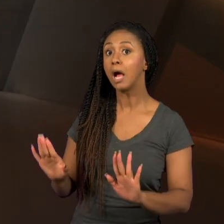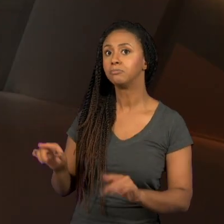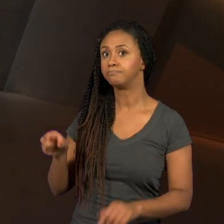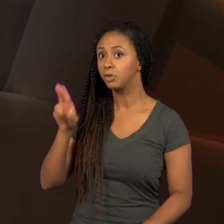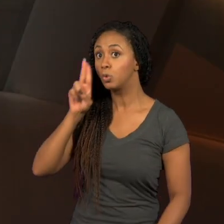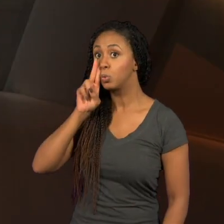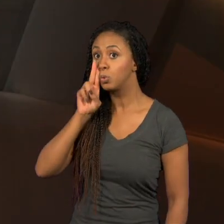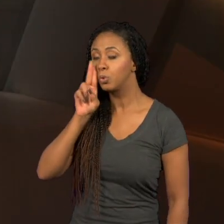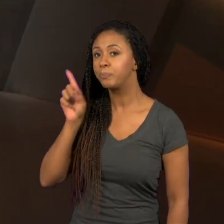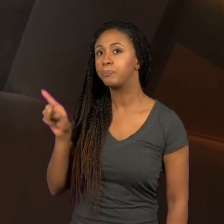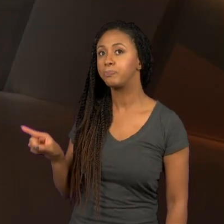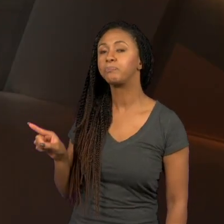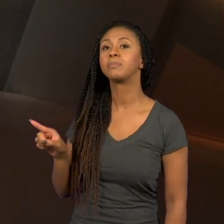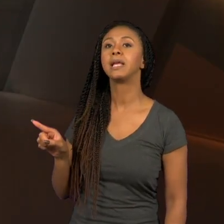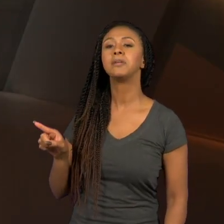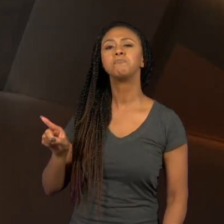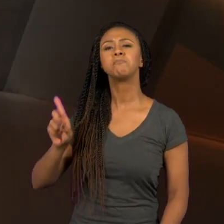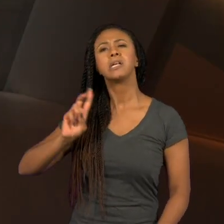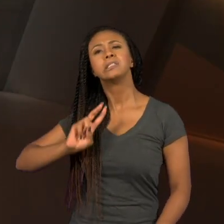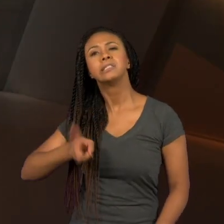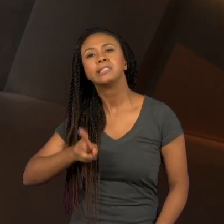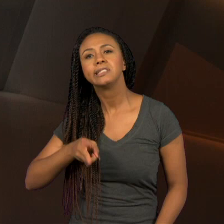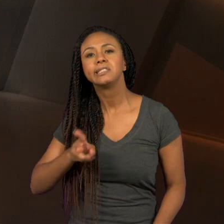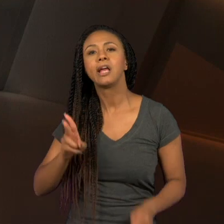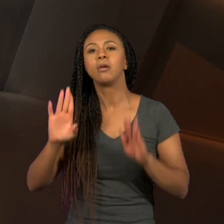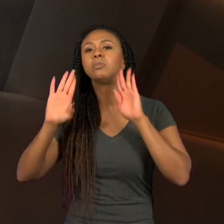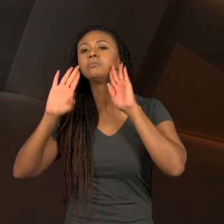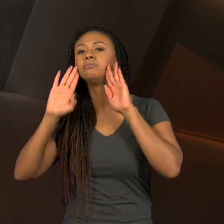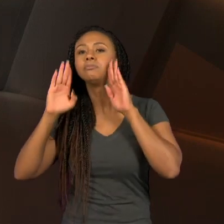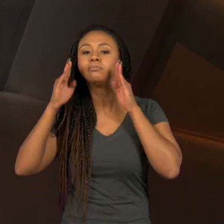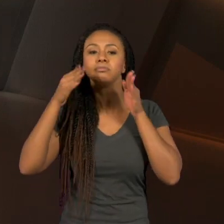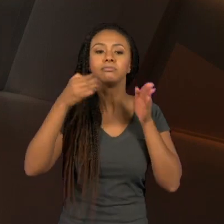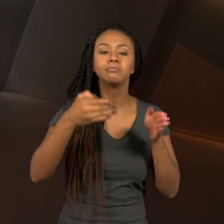DEIXOU DE SE VOLTAR PRAS QUESTÕES DO NORDESTE, E